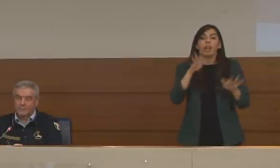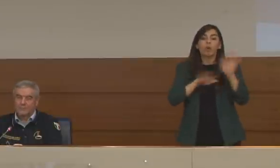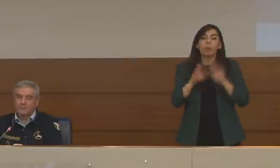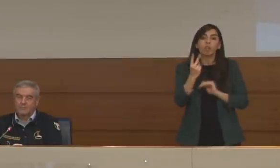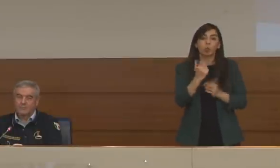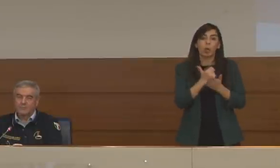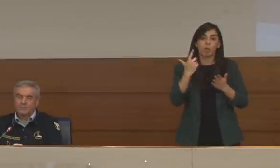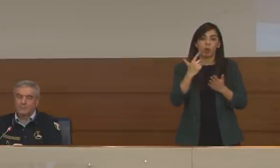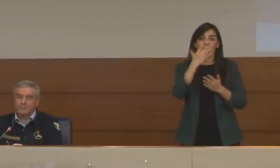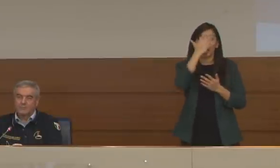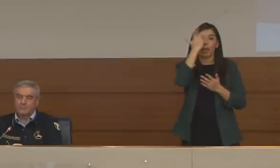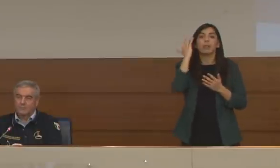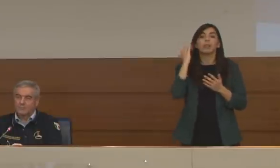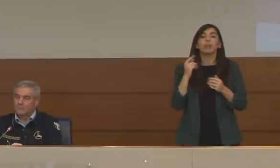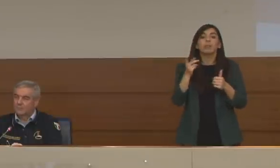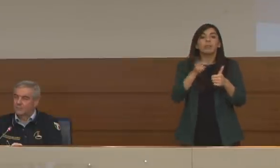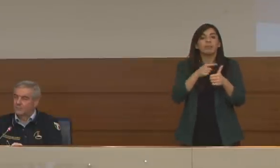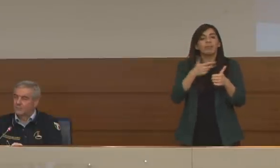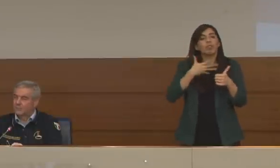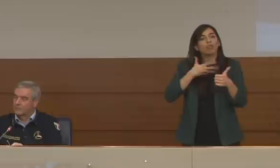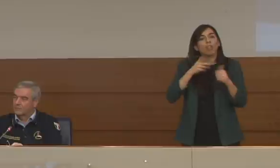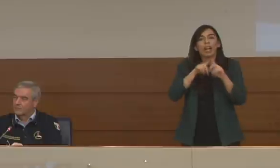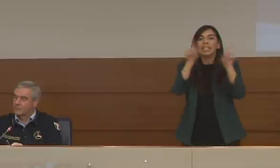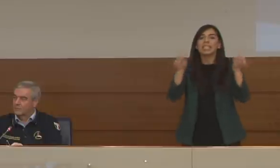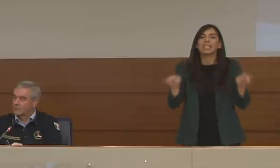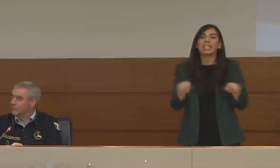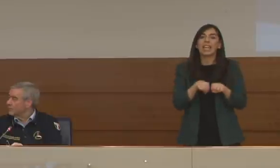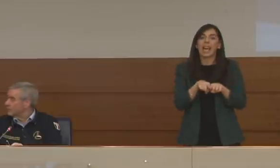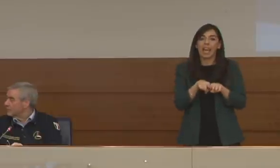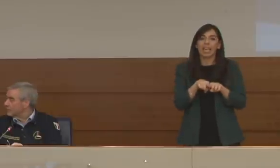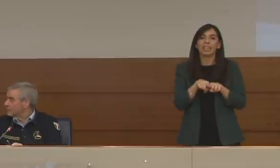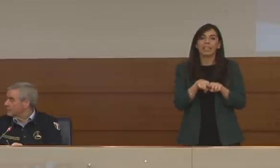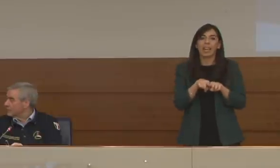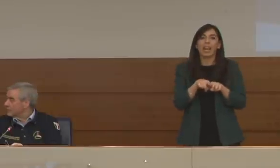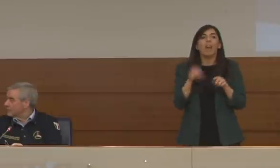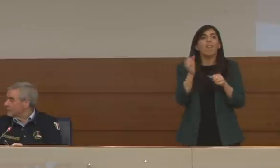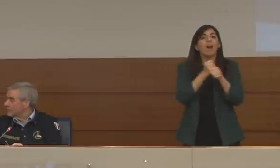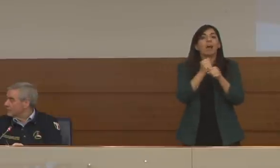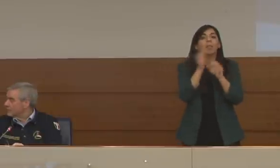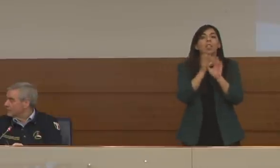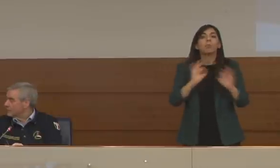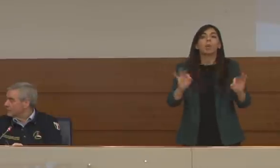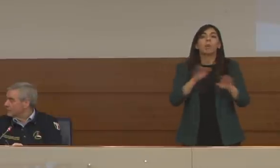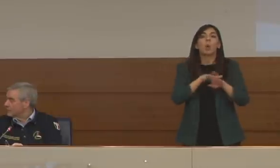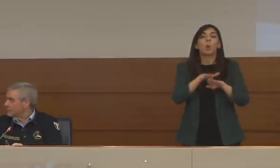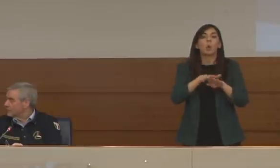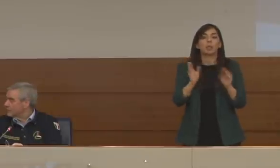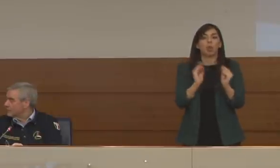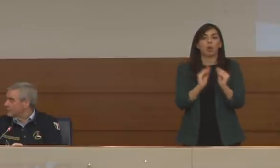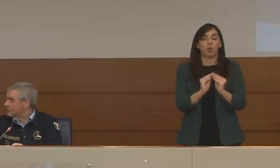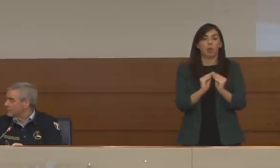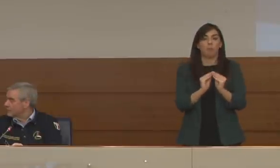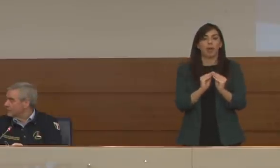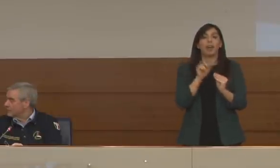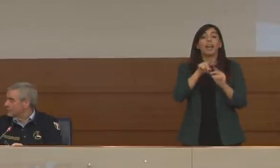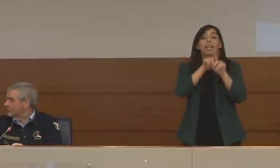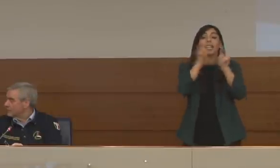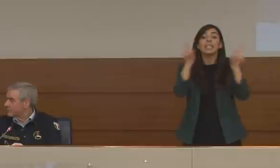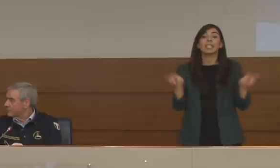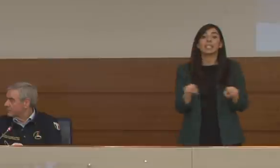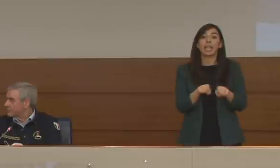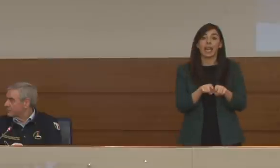Uno, ci sono sopra delle schede sull'uso dei farmaci disponibili. E sono schede che sono molto